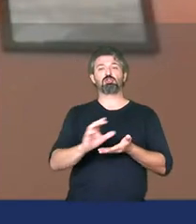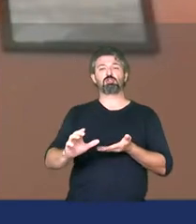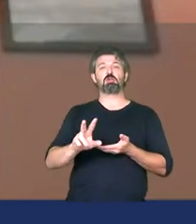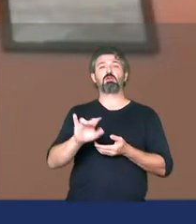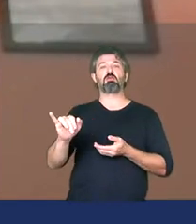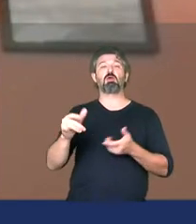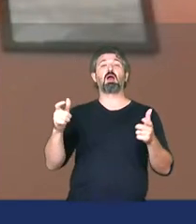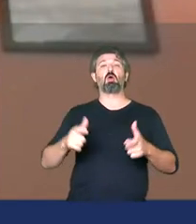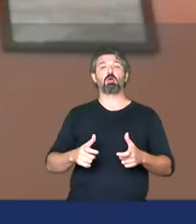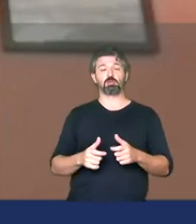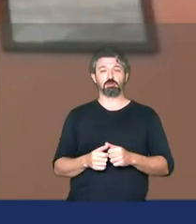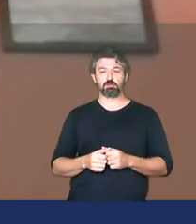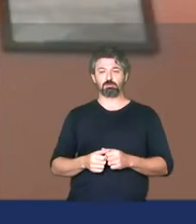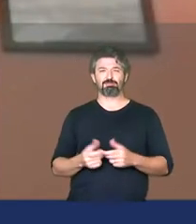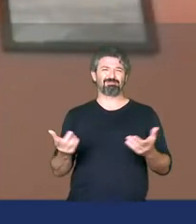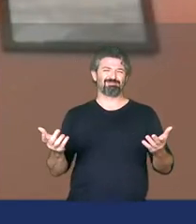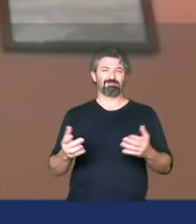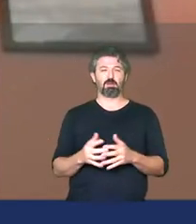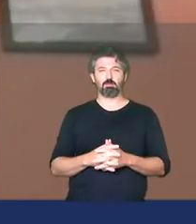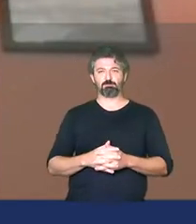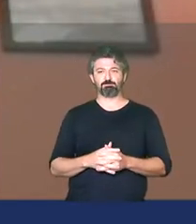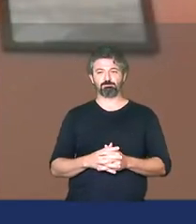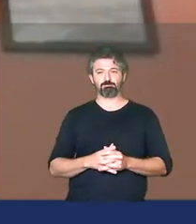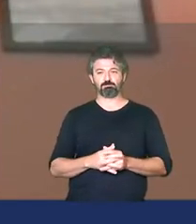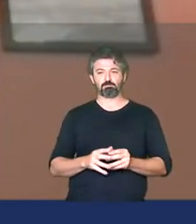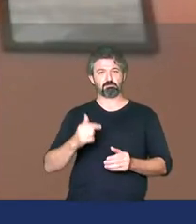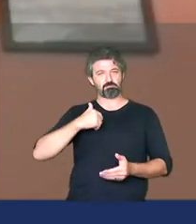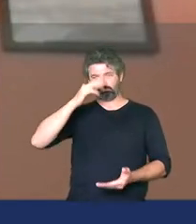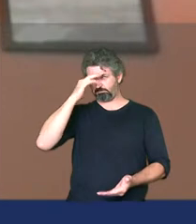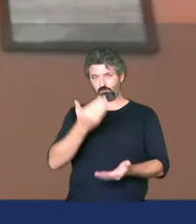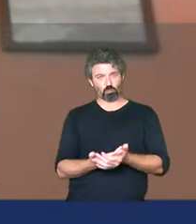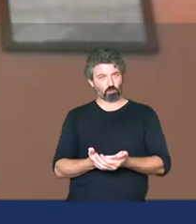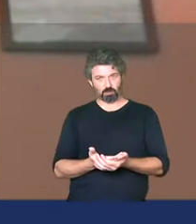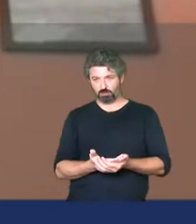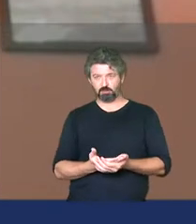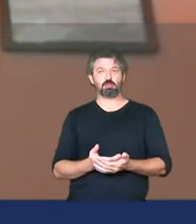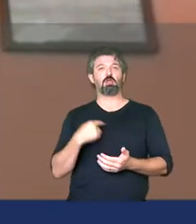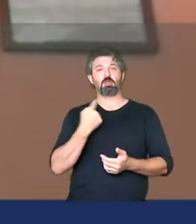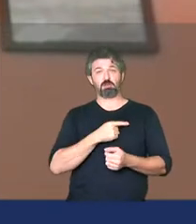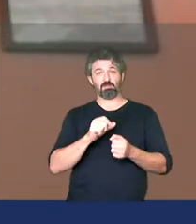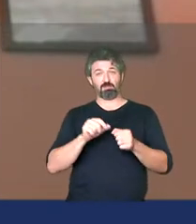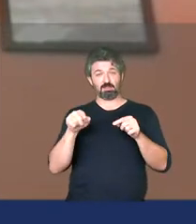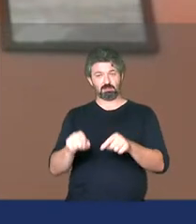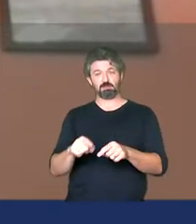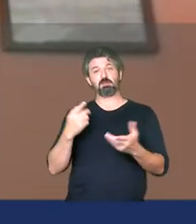VAI SER DIRECIONADO. ENTÃO... PRESIDENTE... POR NÃO ACREDITAR QUE NÓS DEVEMOS FAZER ISSO, O PARTIDO NOVO